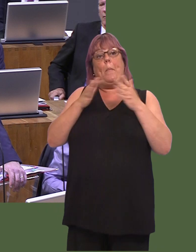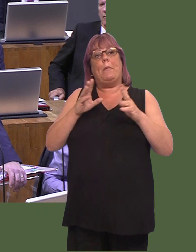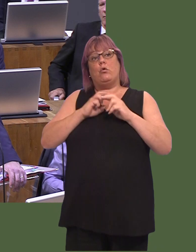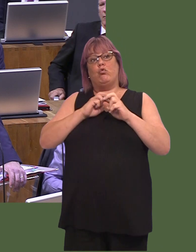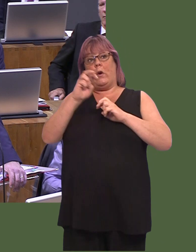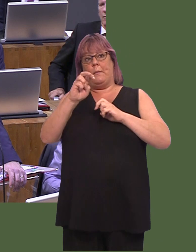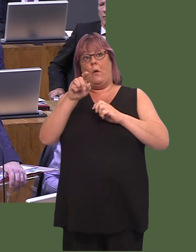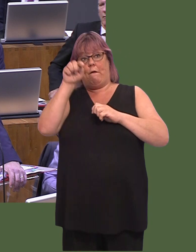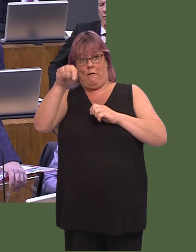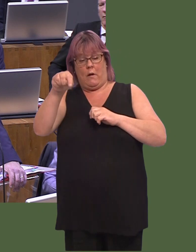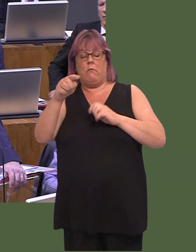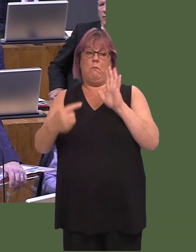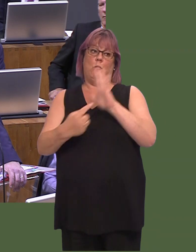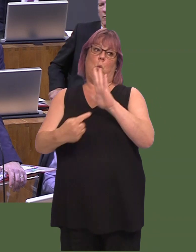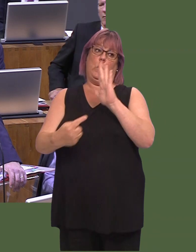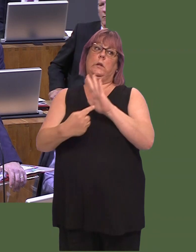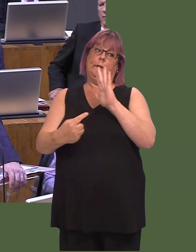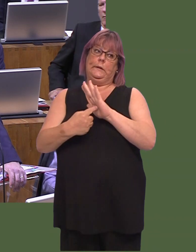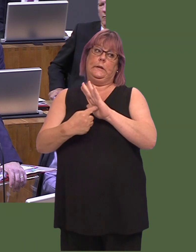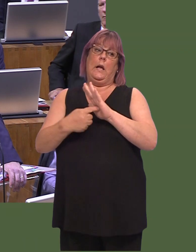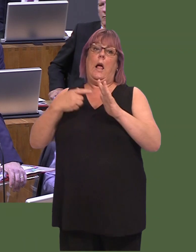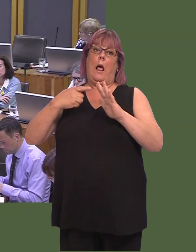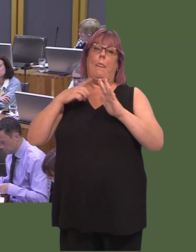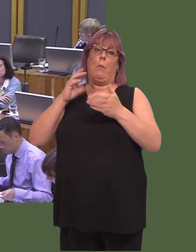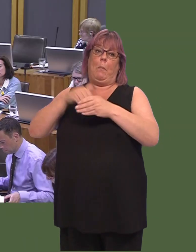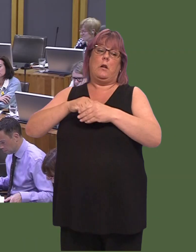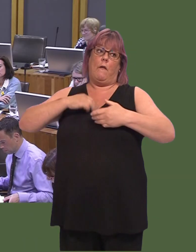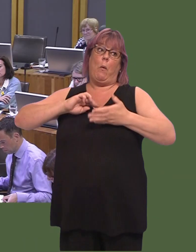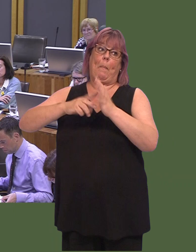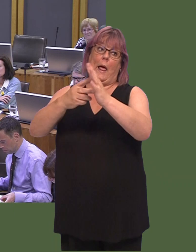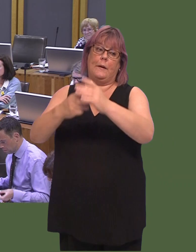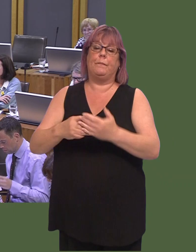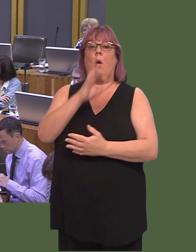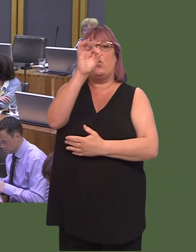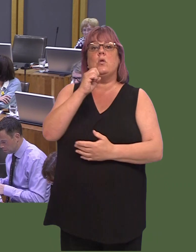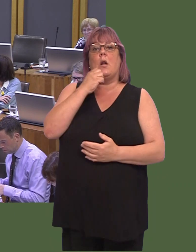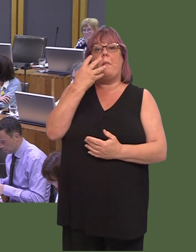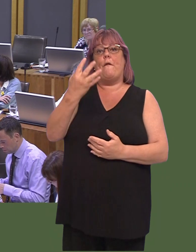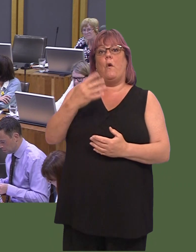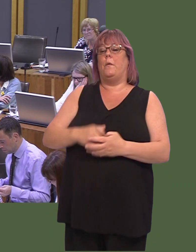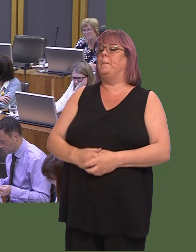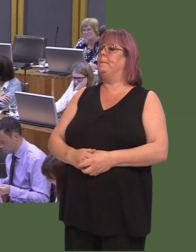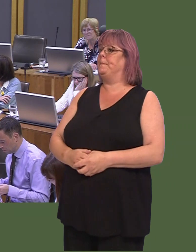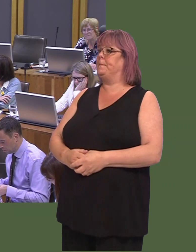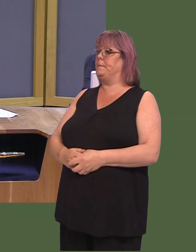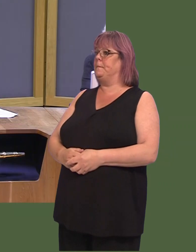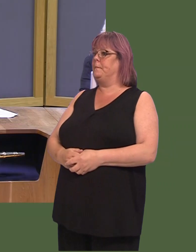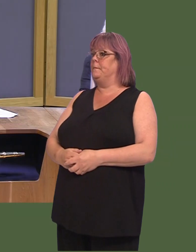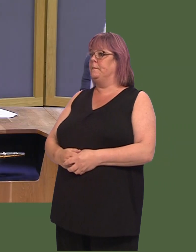So, yes, public transport and ease of public transport is a hugely important part of planning for the hospital. Simon Thomas AM: 4.